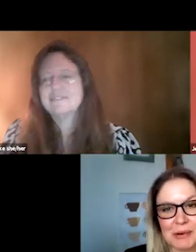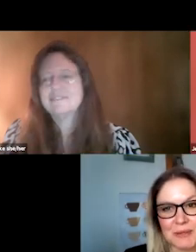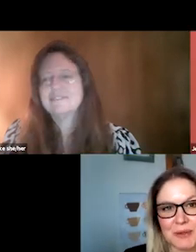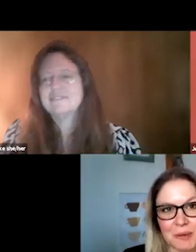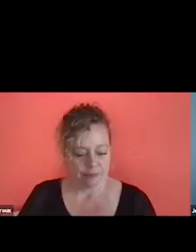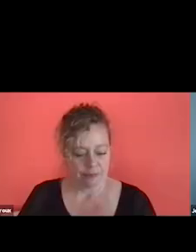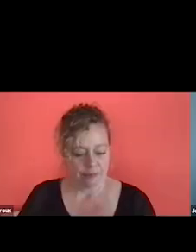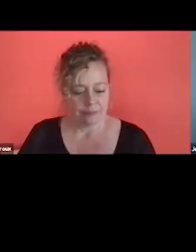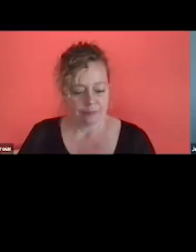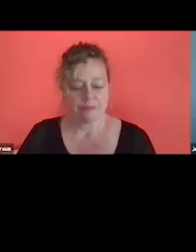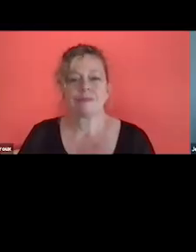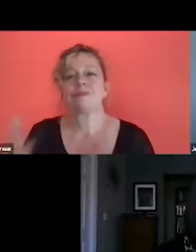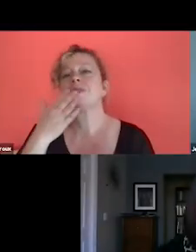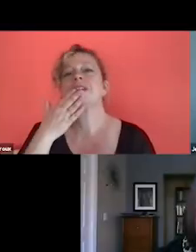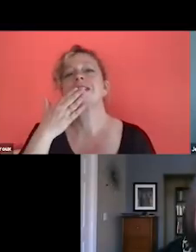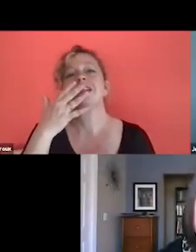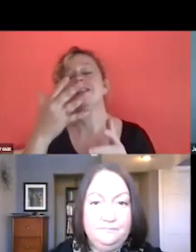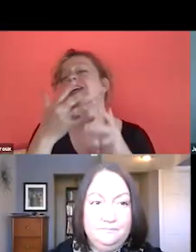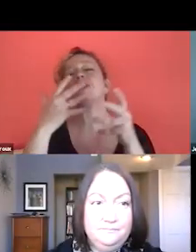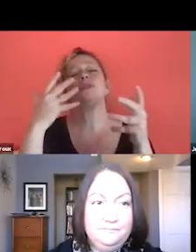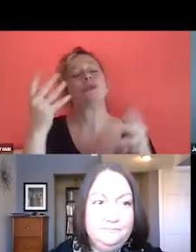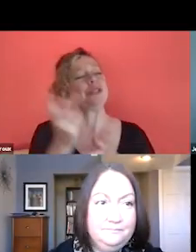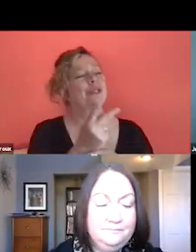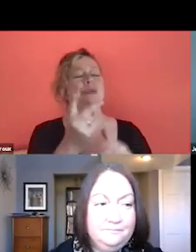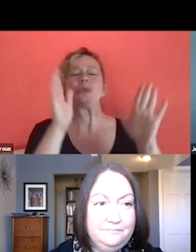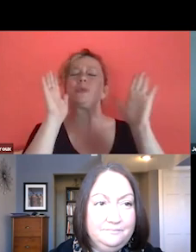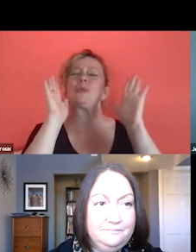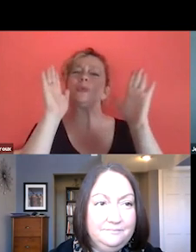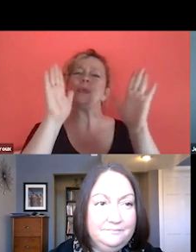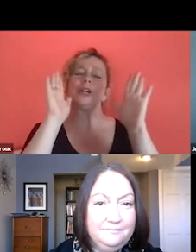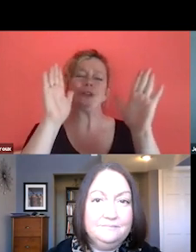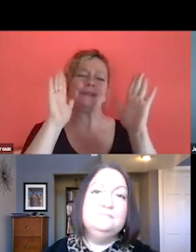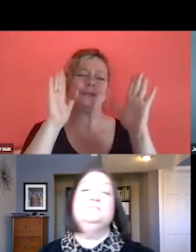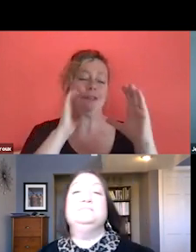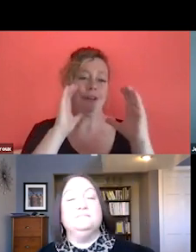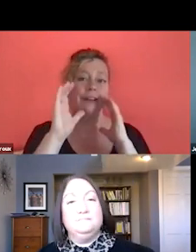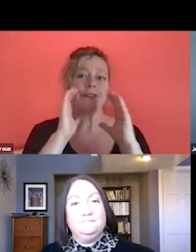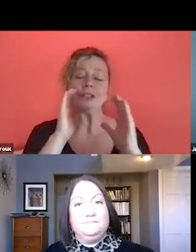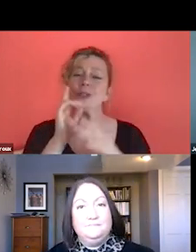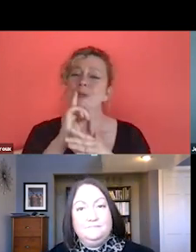Muchas gracias a ambos, Eowyn y Walter. Fue una conversación fantástica, la agradezco mucho.